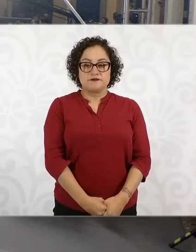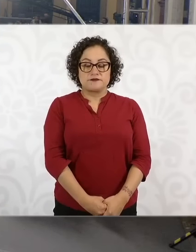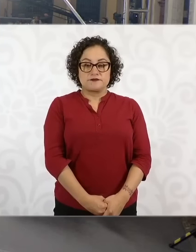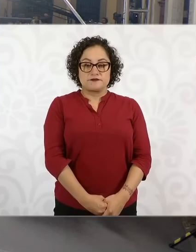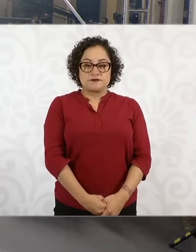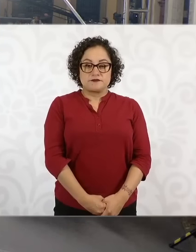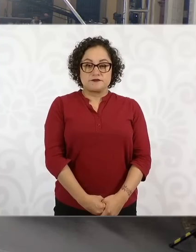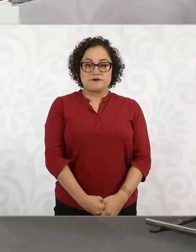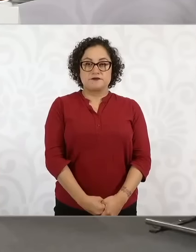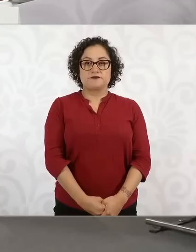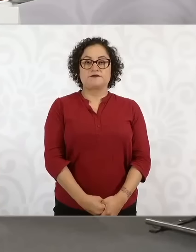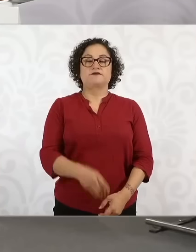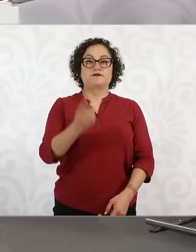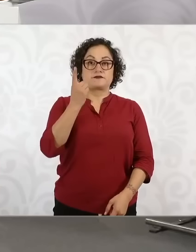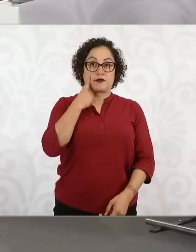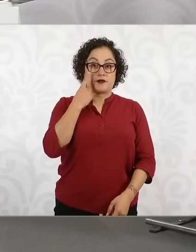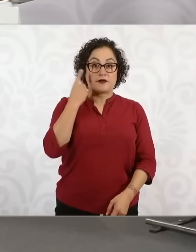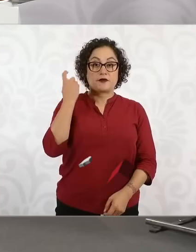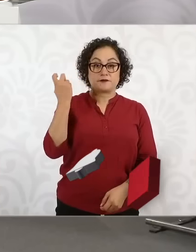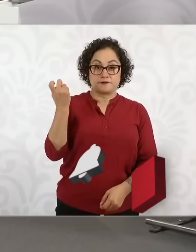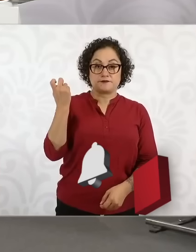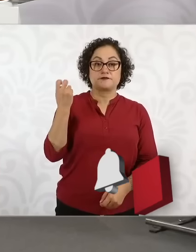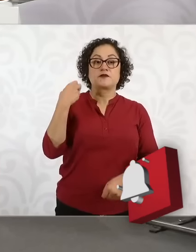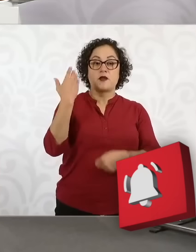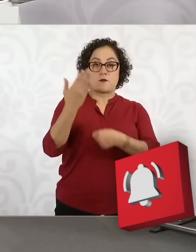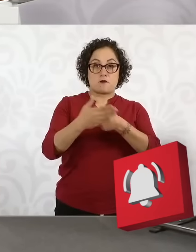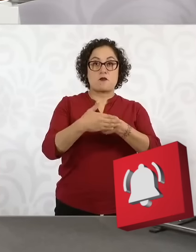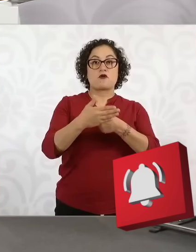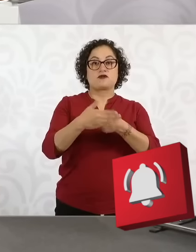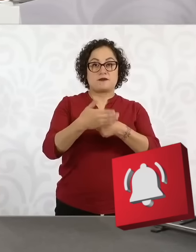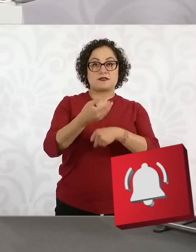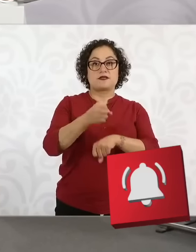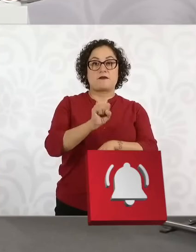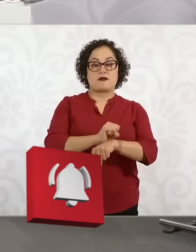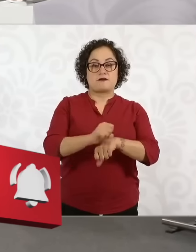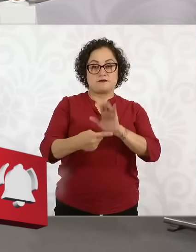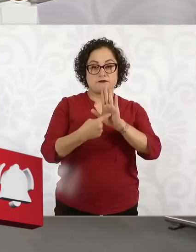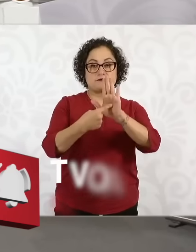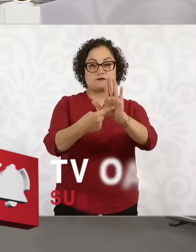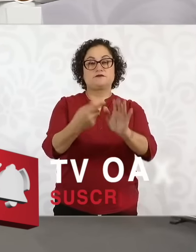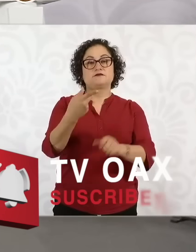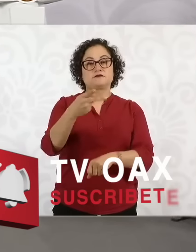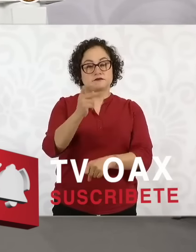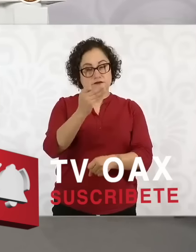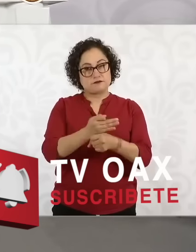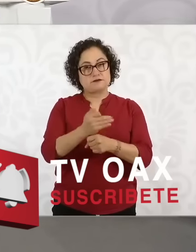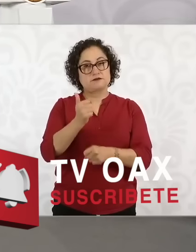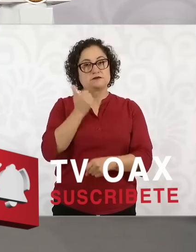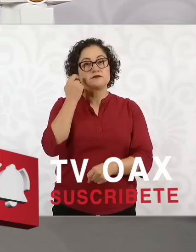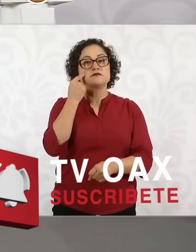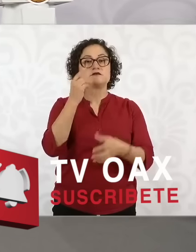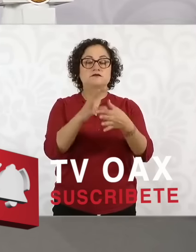Esto es parte de lo que vamos a presentar la próxima semana, pero préstame el micr